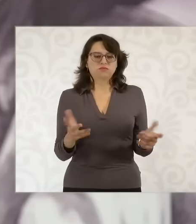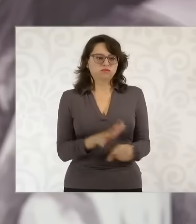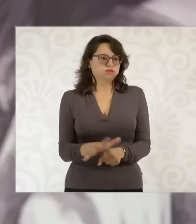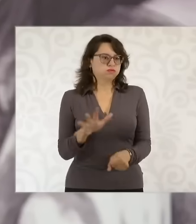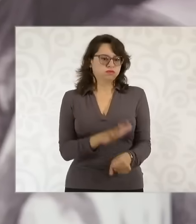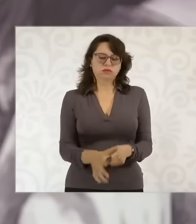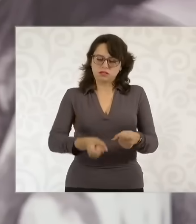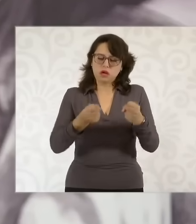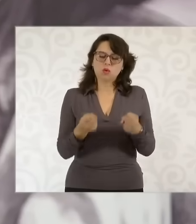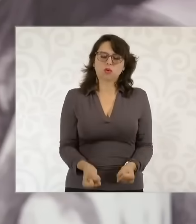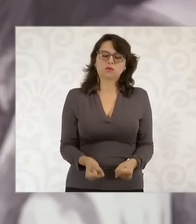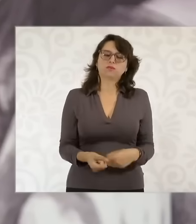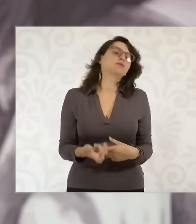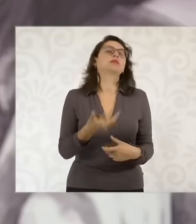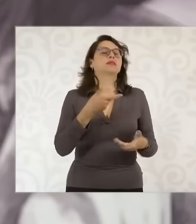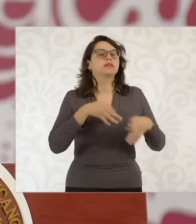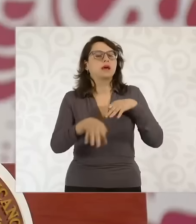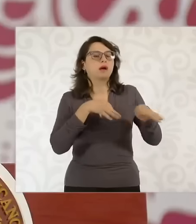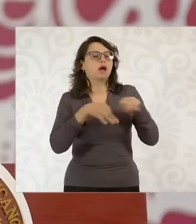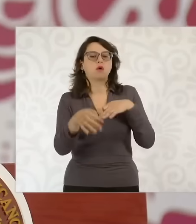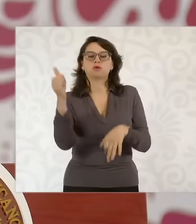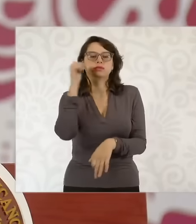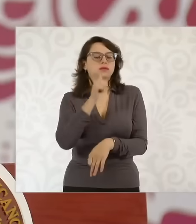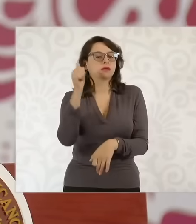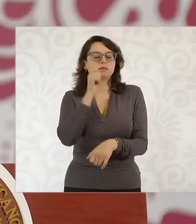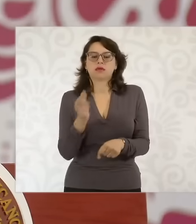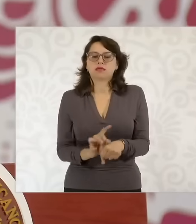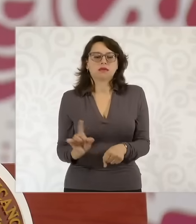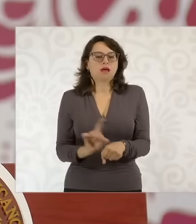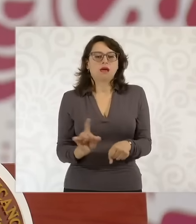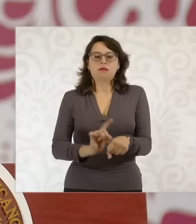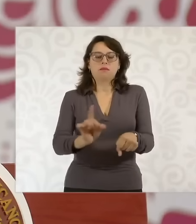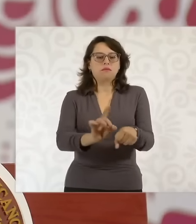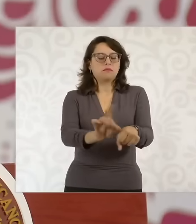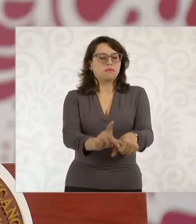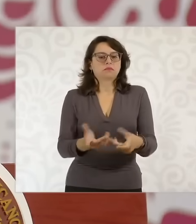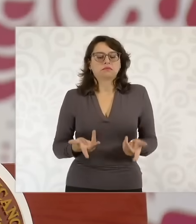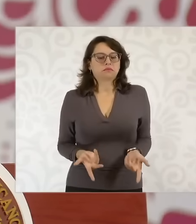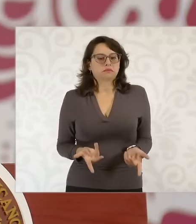completamente garantizada. Entonces, tenemos un trabajo permanente y en y tenemos este acuerdos